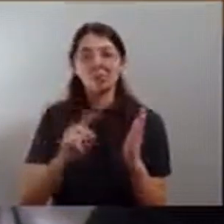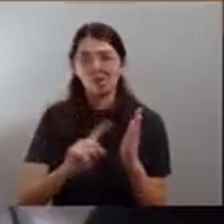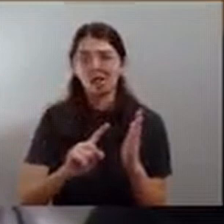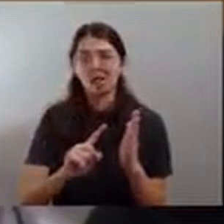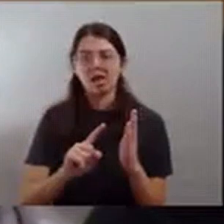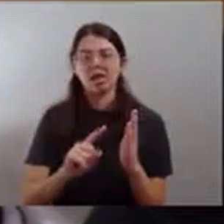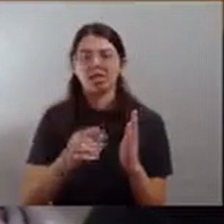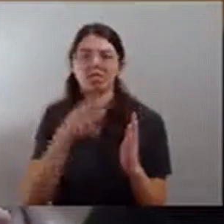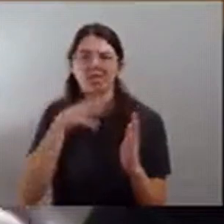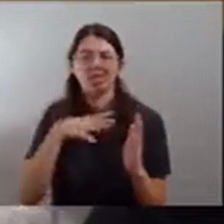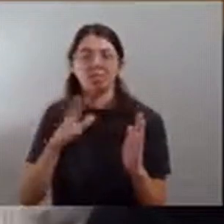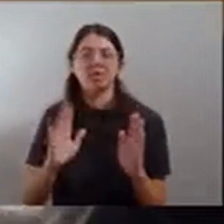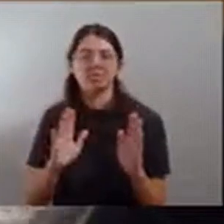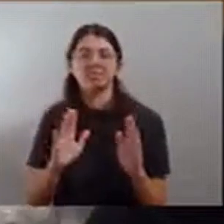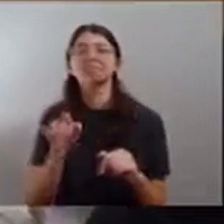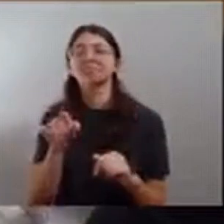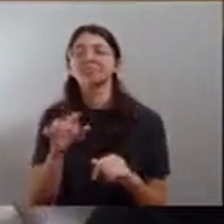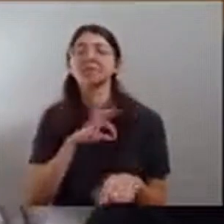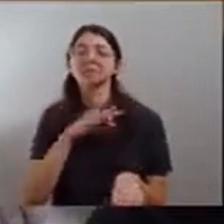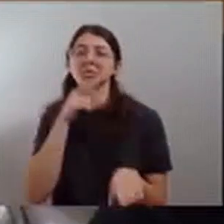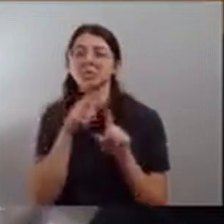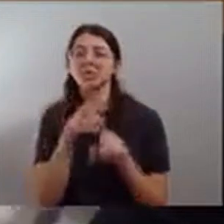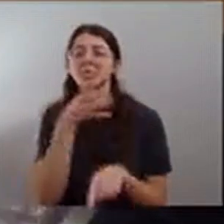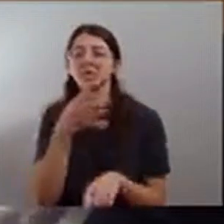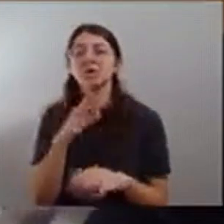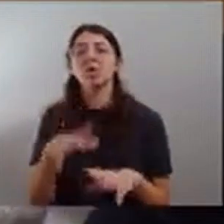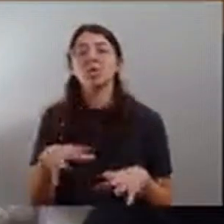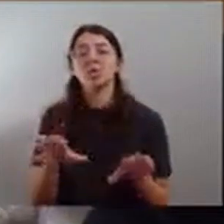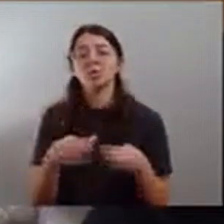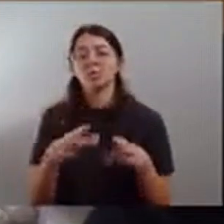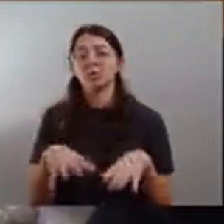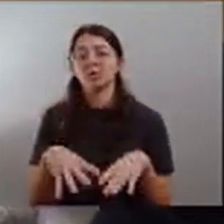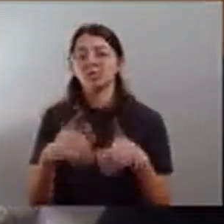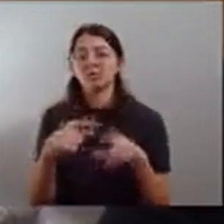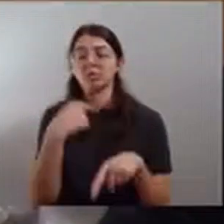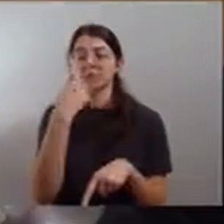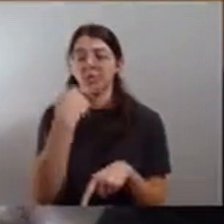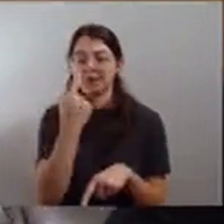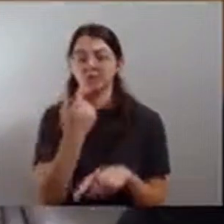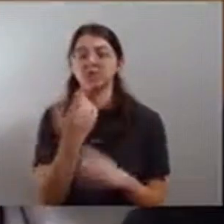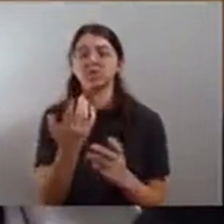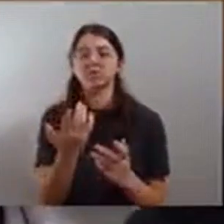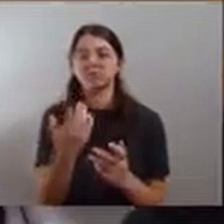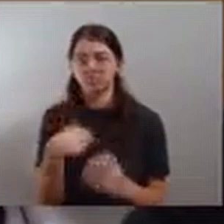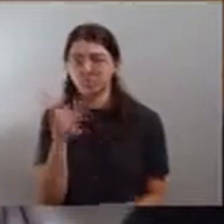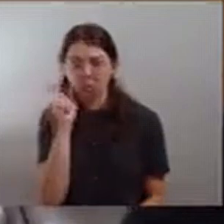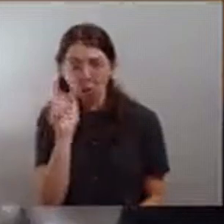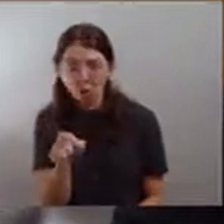senhor Deputado que o Evoluir Oeiras